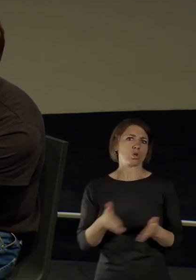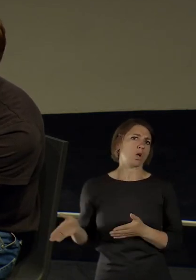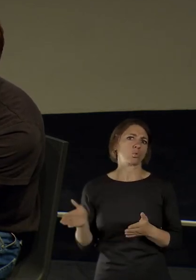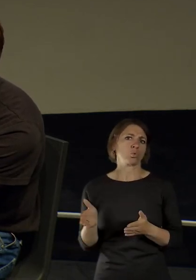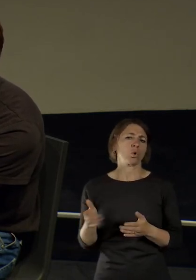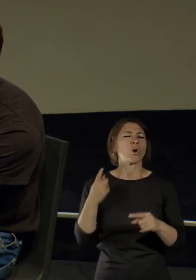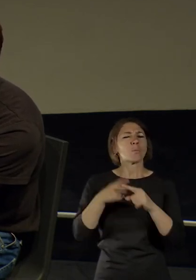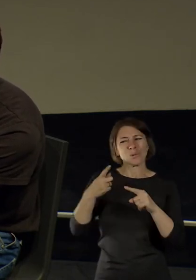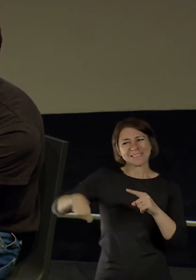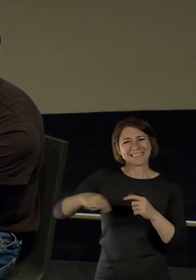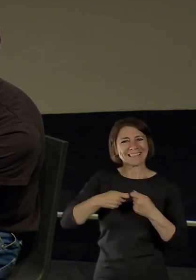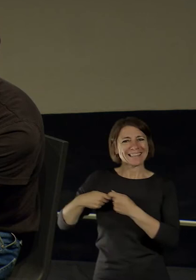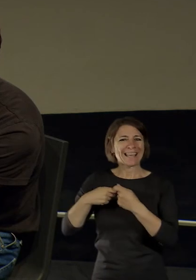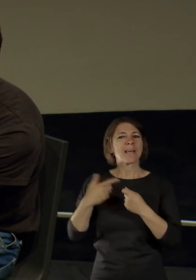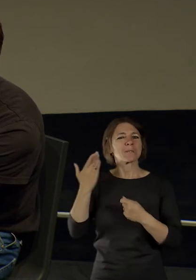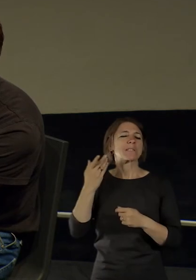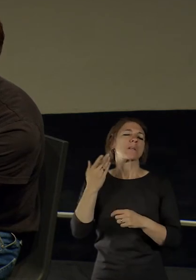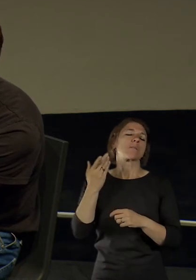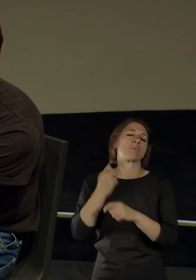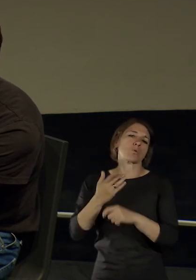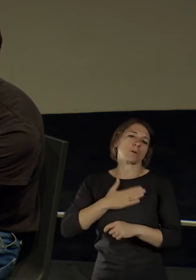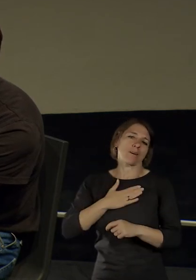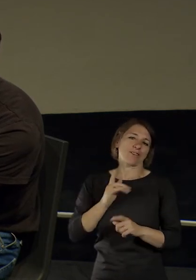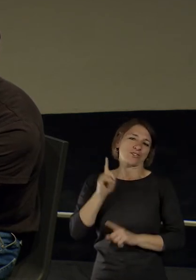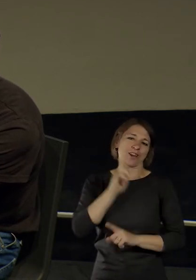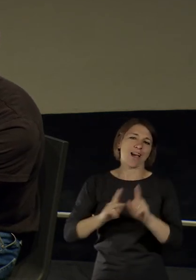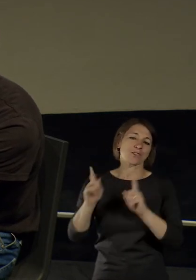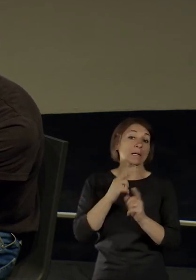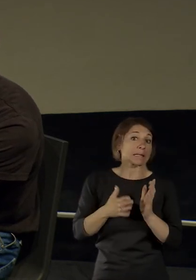který souvisí s tím, že třeba na to místo něco